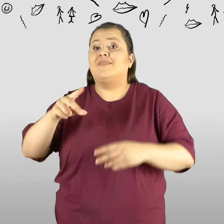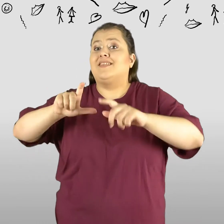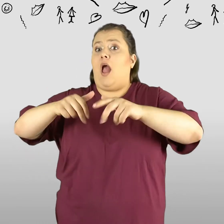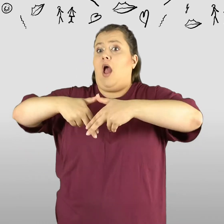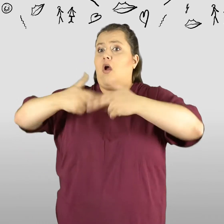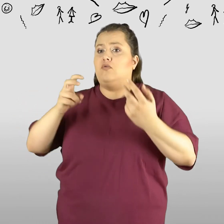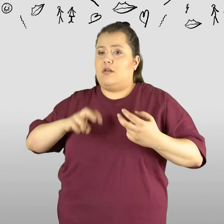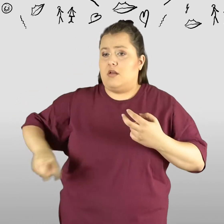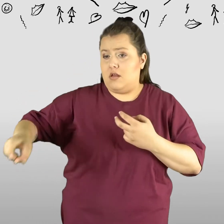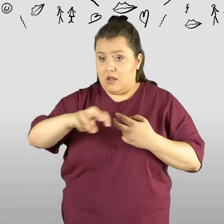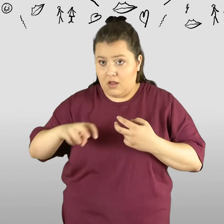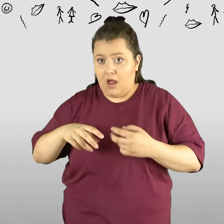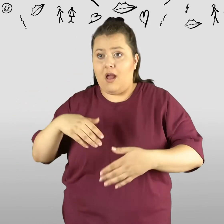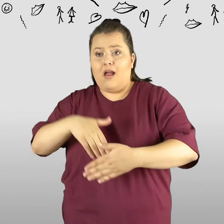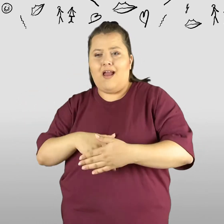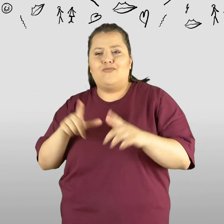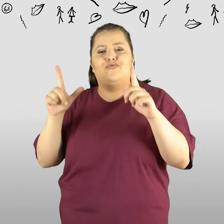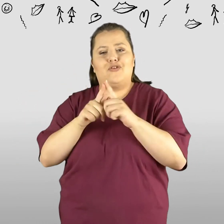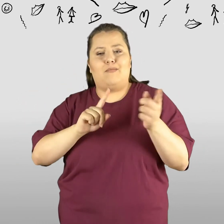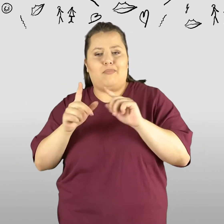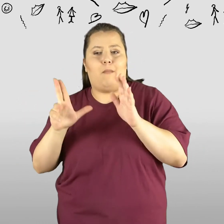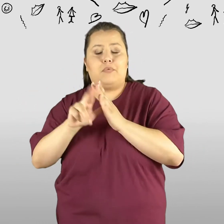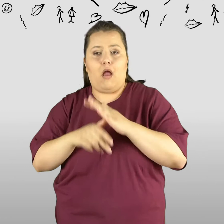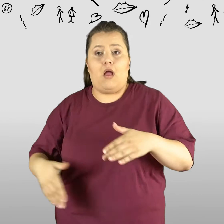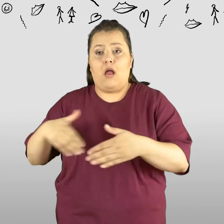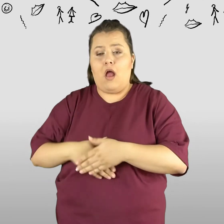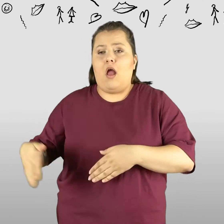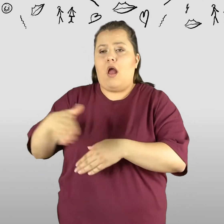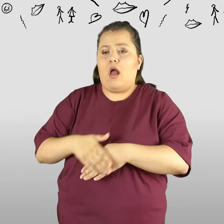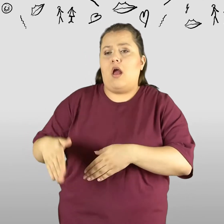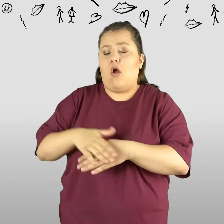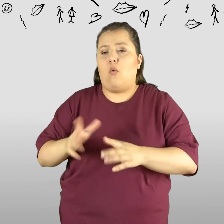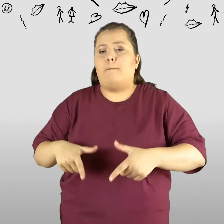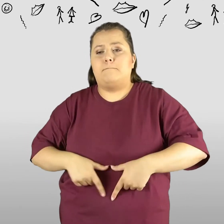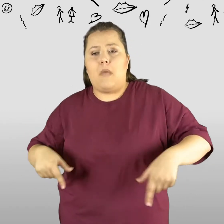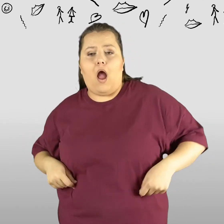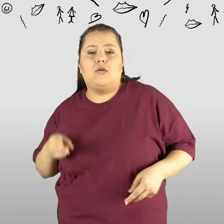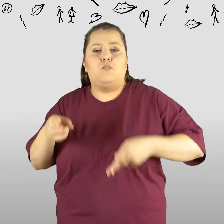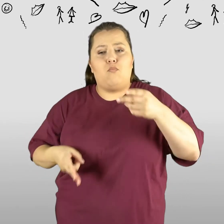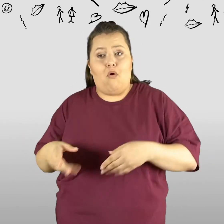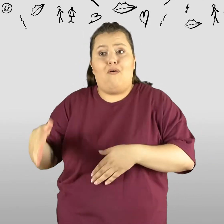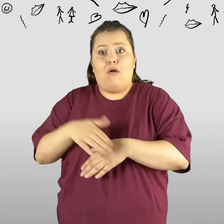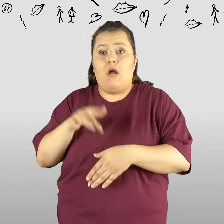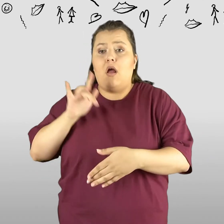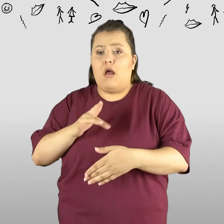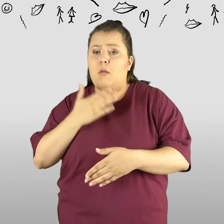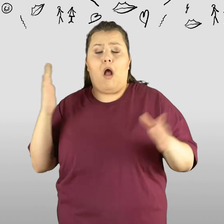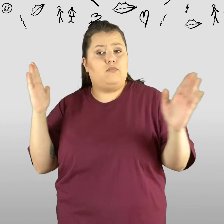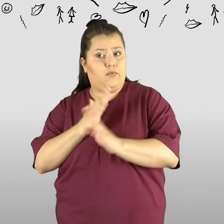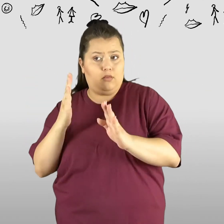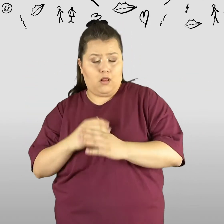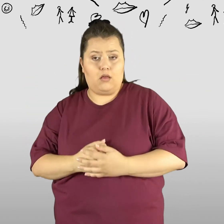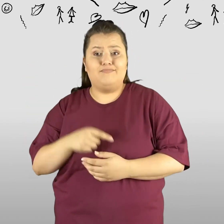Fakt, że przez cały dzień chowamy nasze genitalia pod kilkoma warstwami materiału sprawia, że nie mają one żadnej wentylacji.